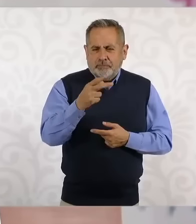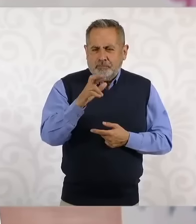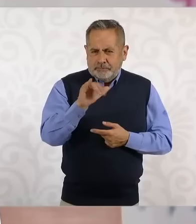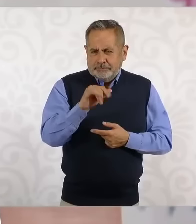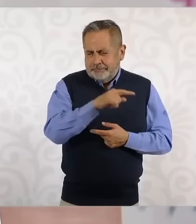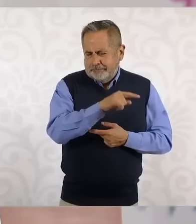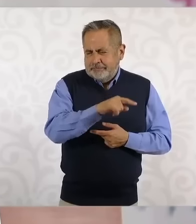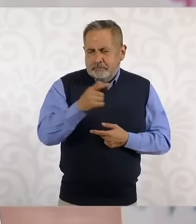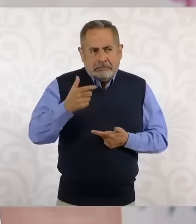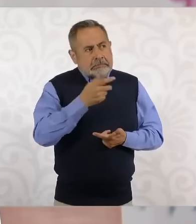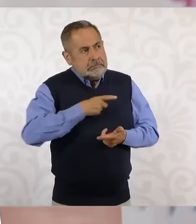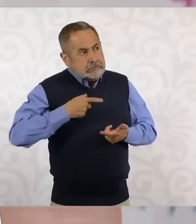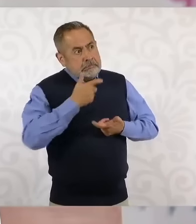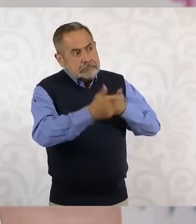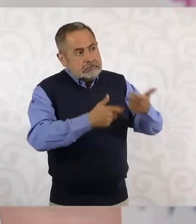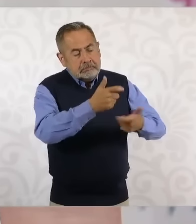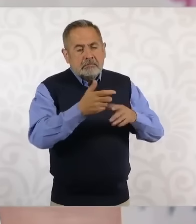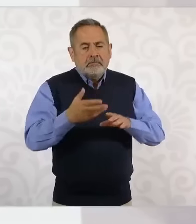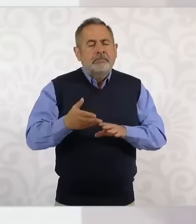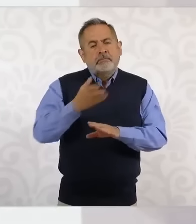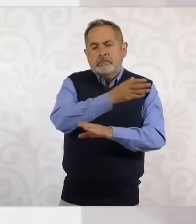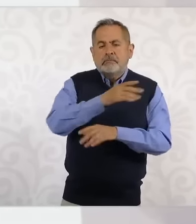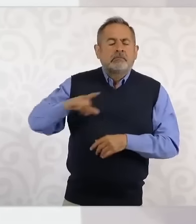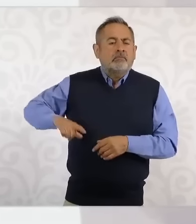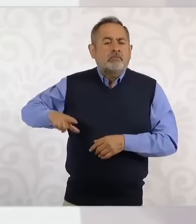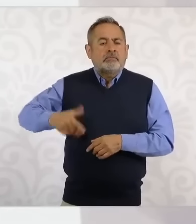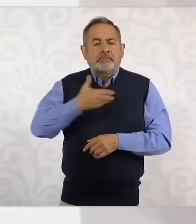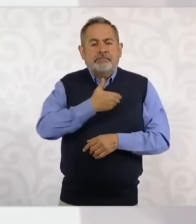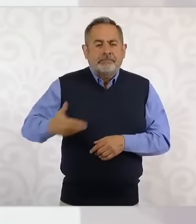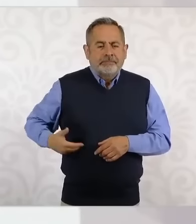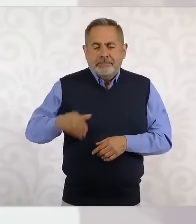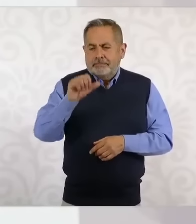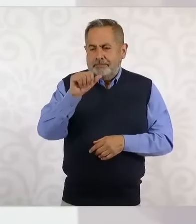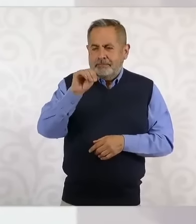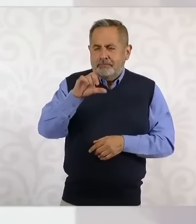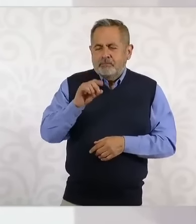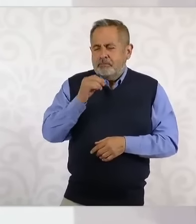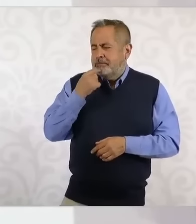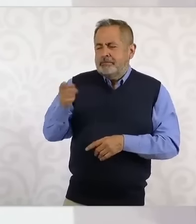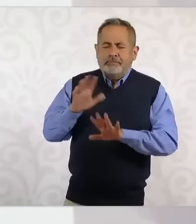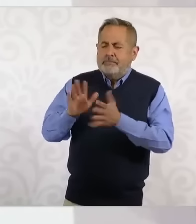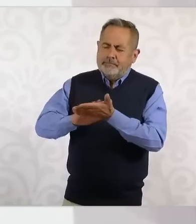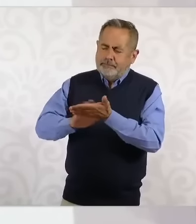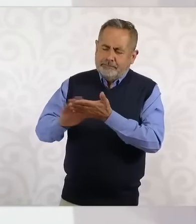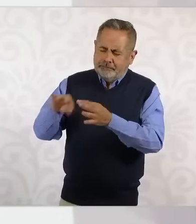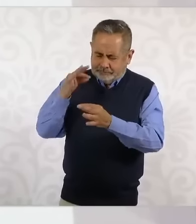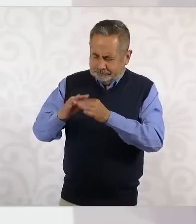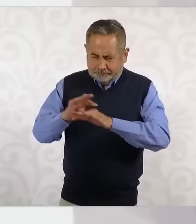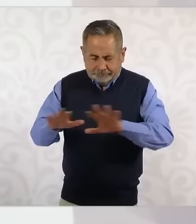el gobierno del presidente López Obrador decidió finiquitar. ¿Qué pasó entonces? Aún cuando entró